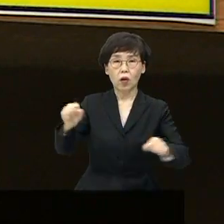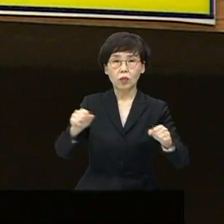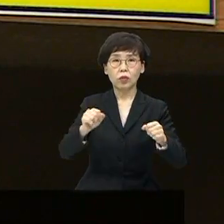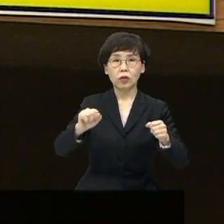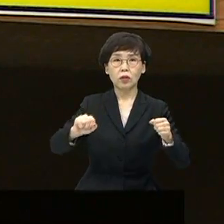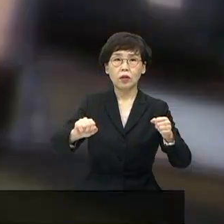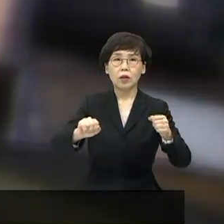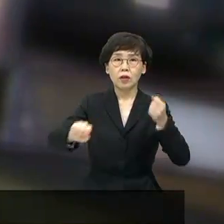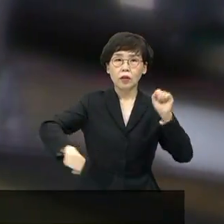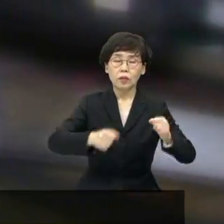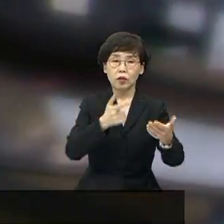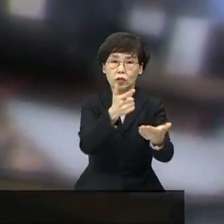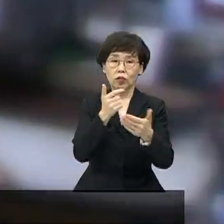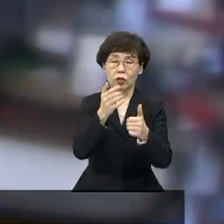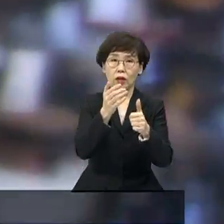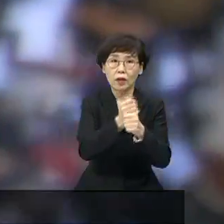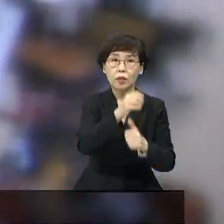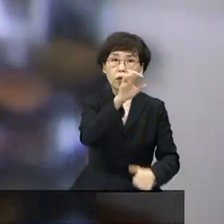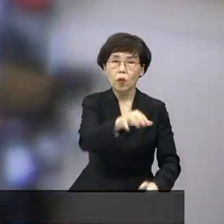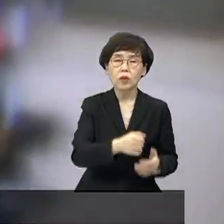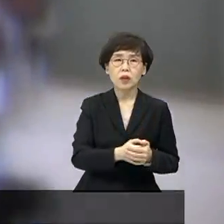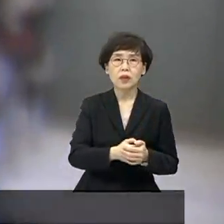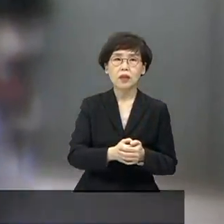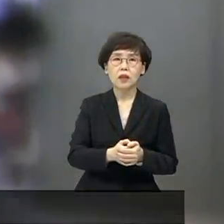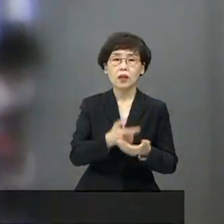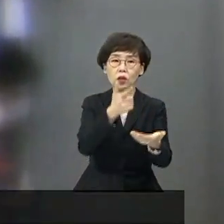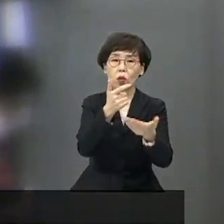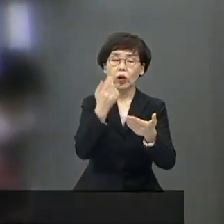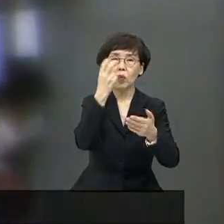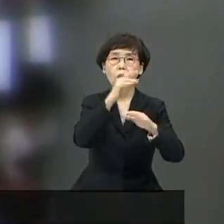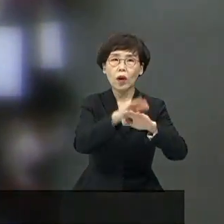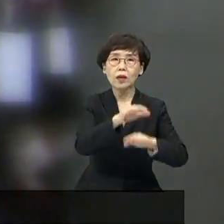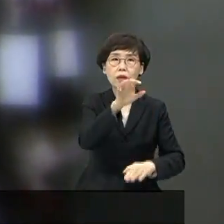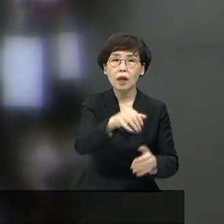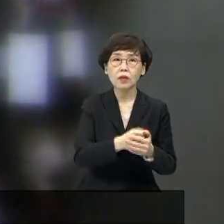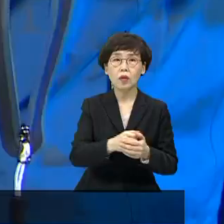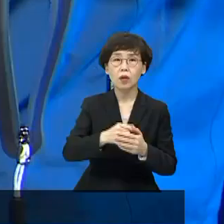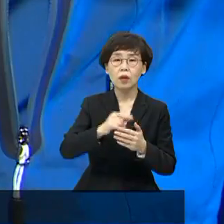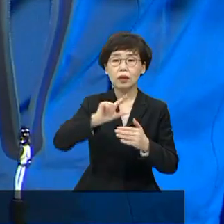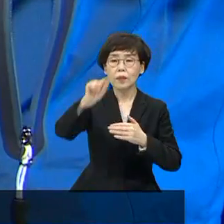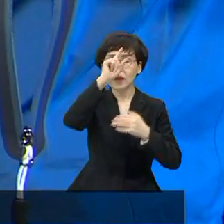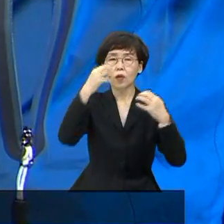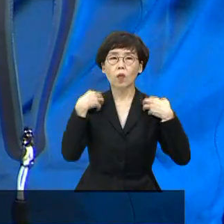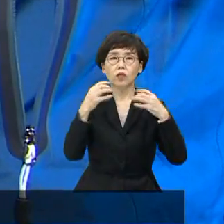또 말이 광협수렵장이지, 총기 보관 장소와 시간은 기존대로 자치단체 기준으로 묶여 있어 효율적인 포획이 어렵다는 주장도 나왔습니다.